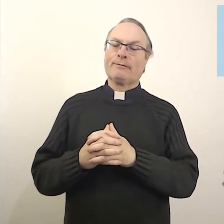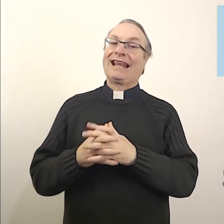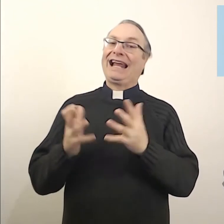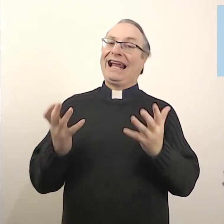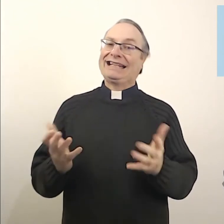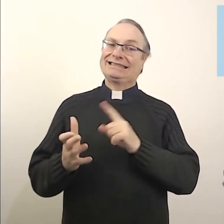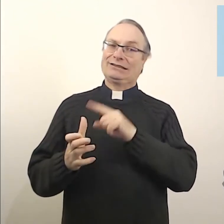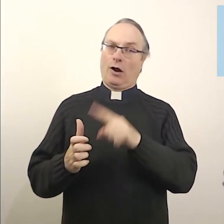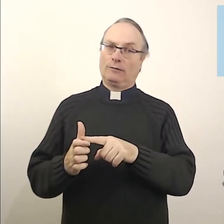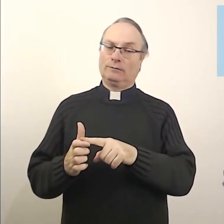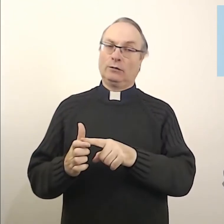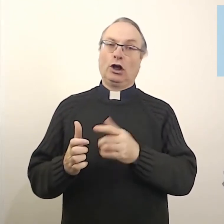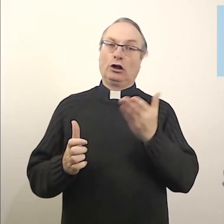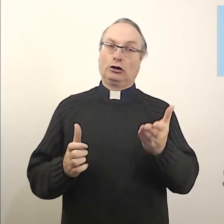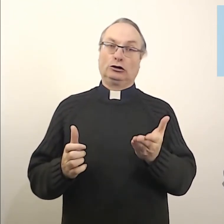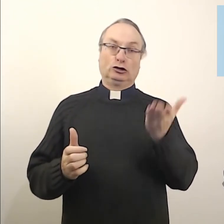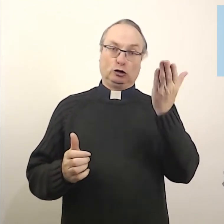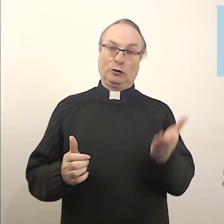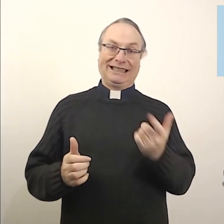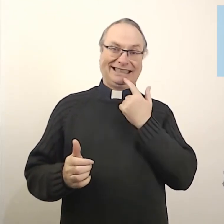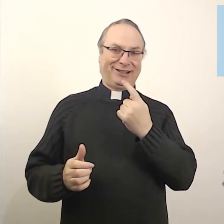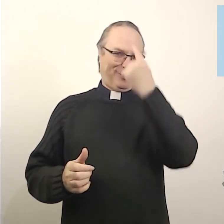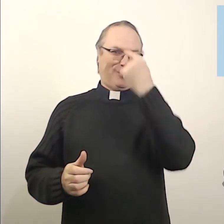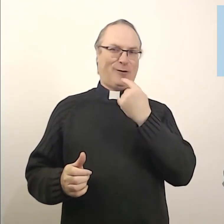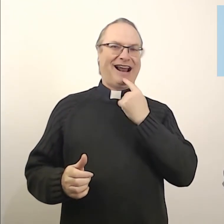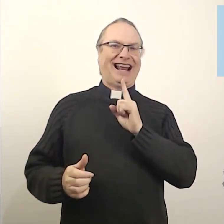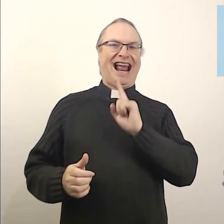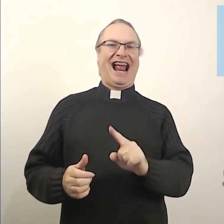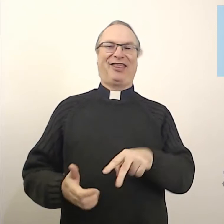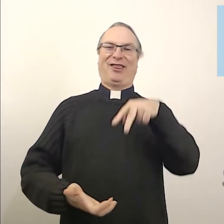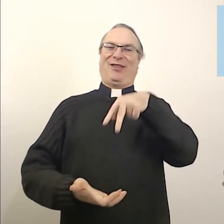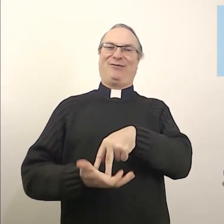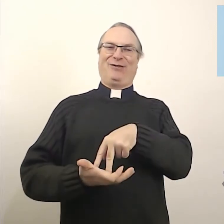Ainsi donc, que celui qui croit être debout